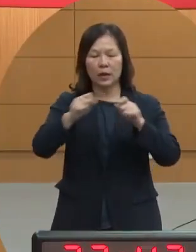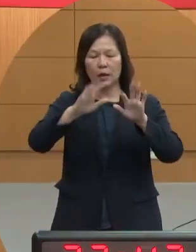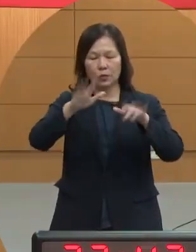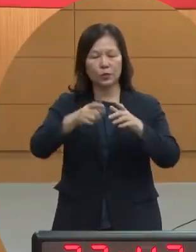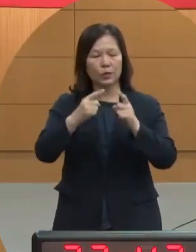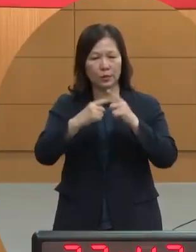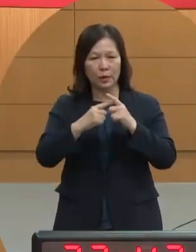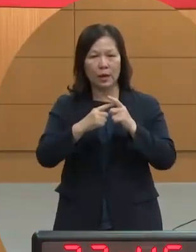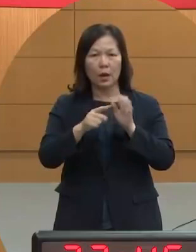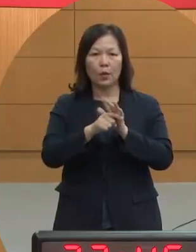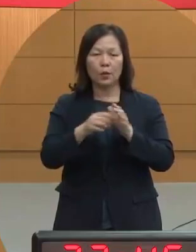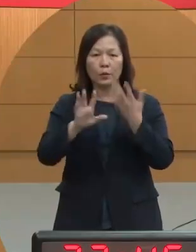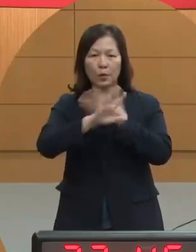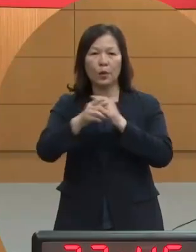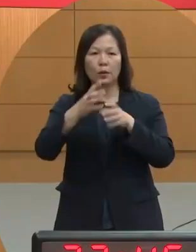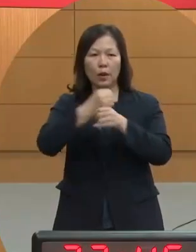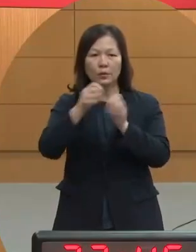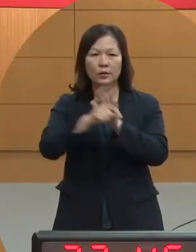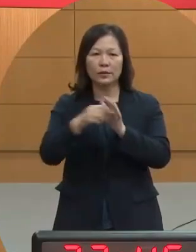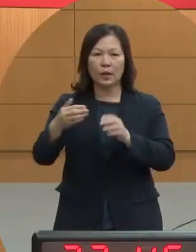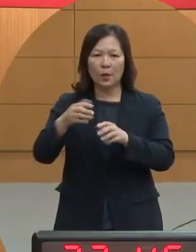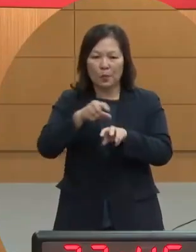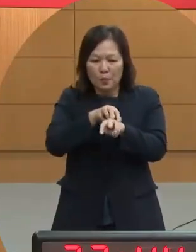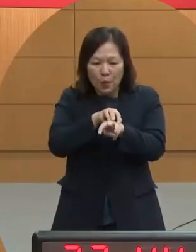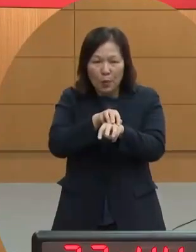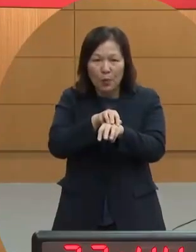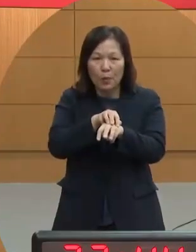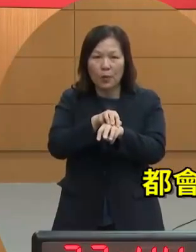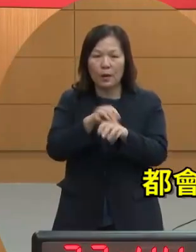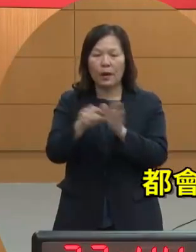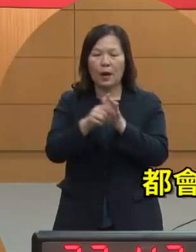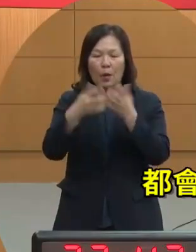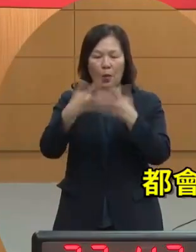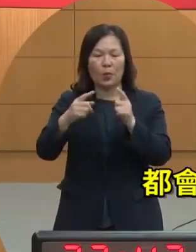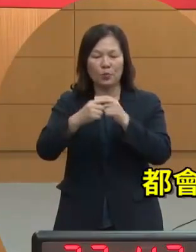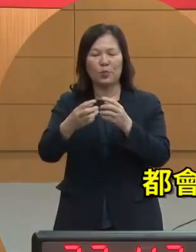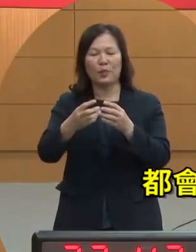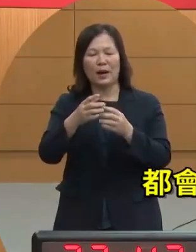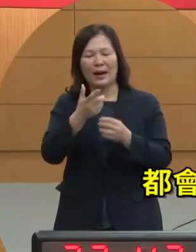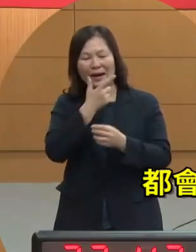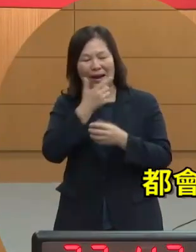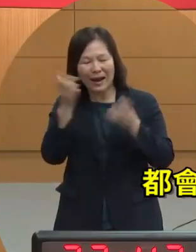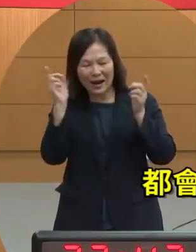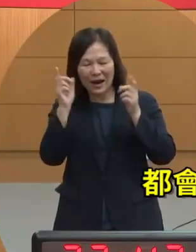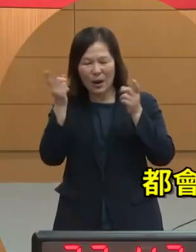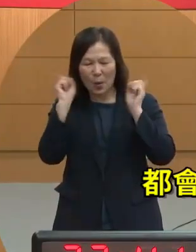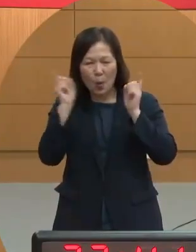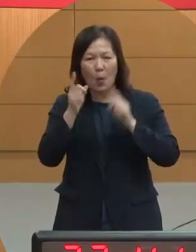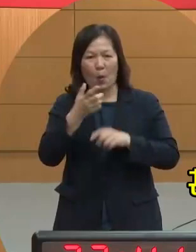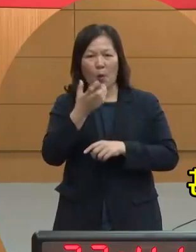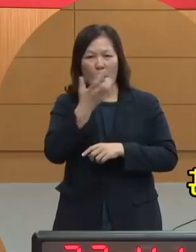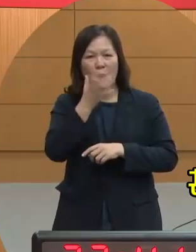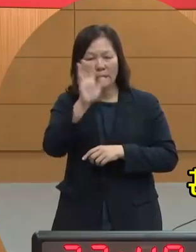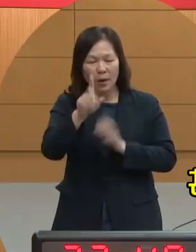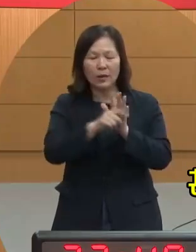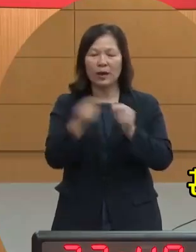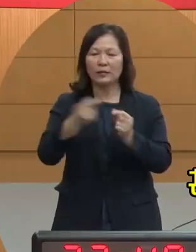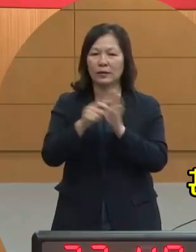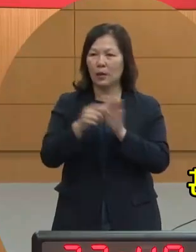我的綽號叫章魚 所以很多人 都會跟我開許多有趣的玩笑 甚至在我小學的時候